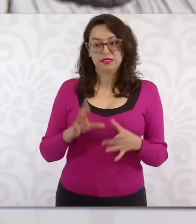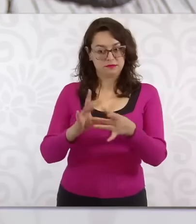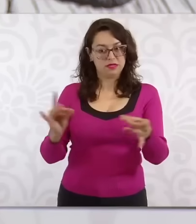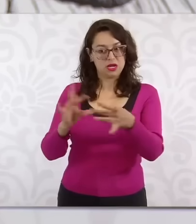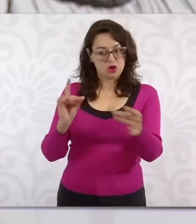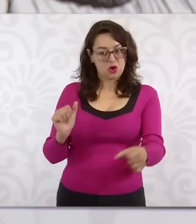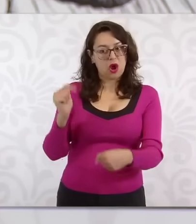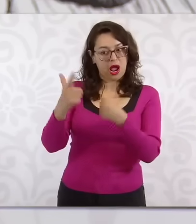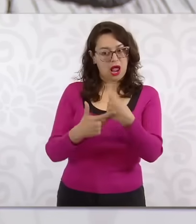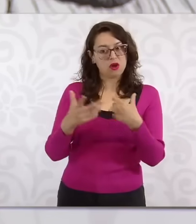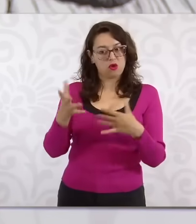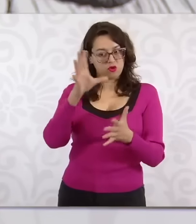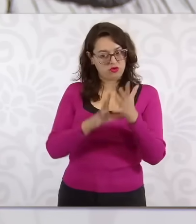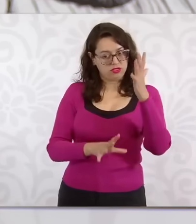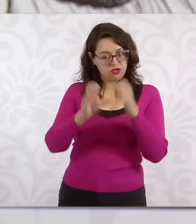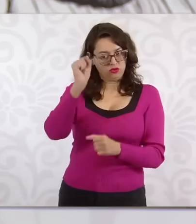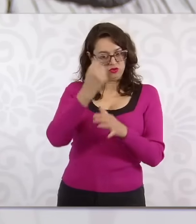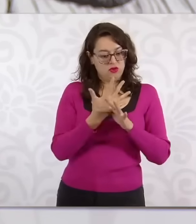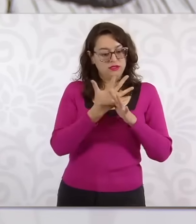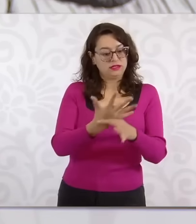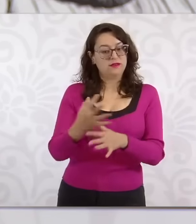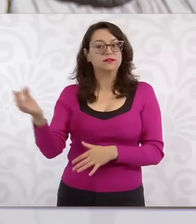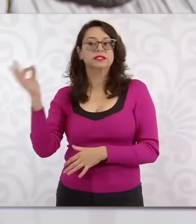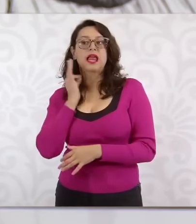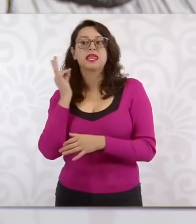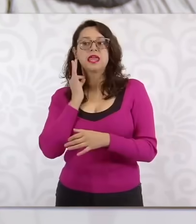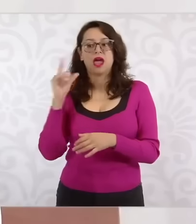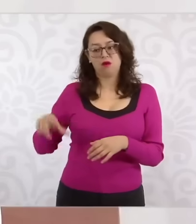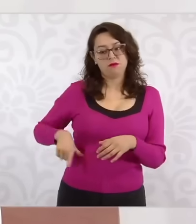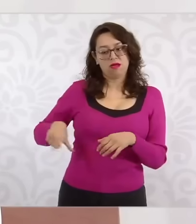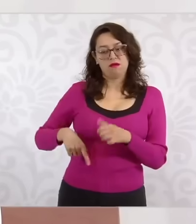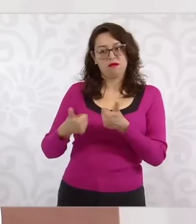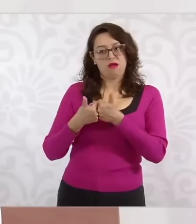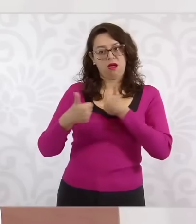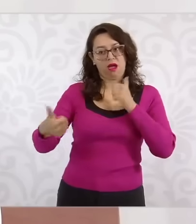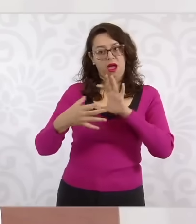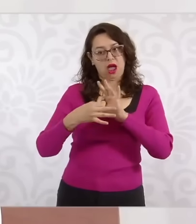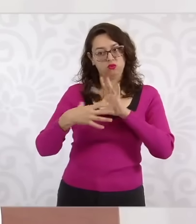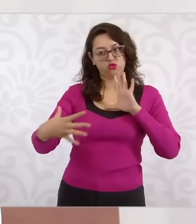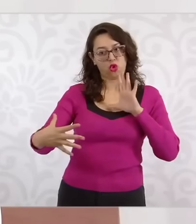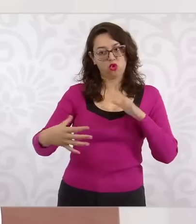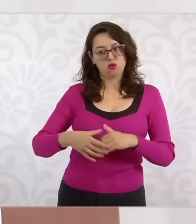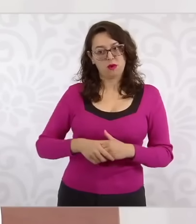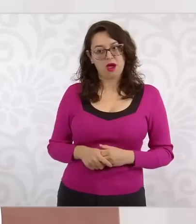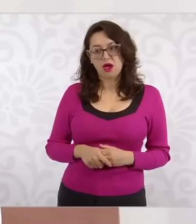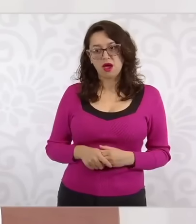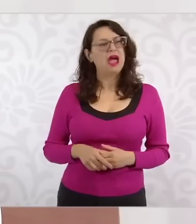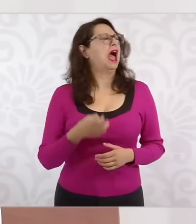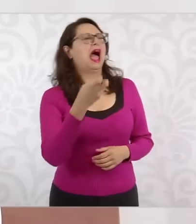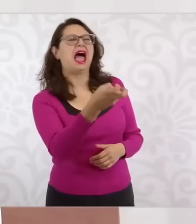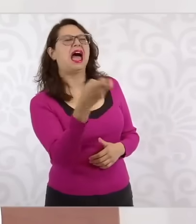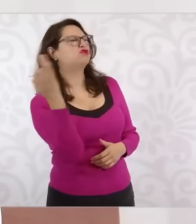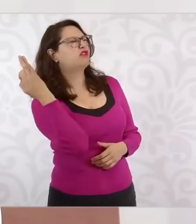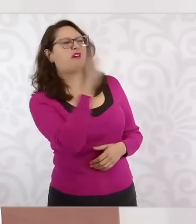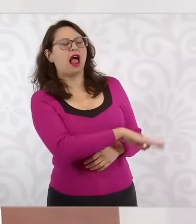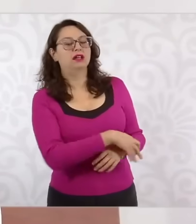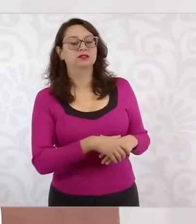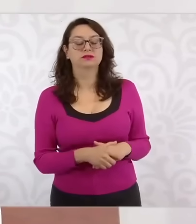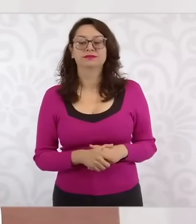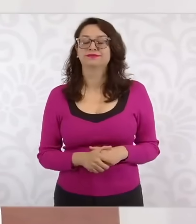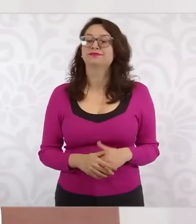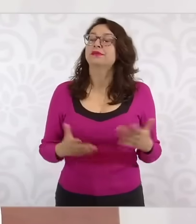Bueno, eso es falso, presidenta. Entonces, ¿de quién depende el fiscal? ¿De un estado? Pues